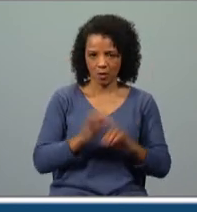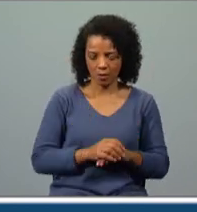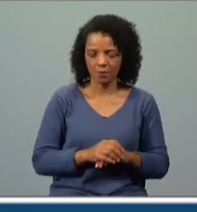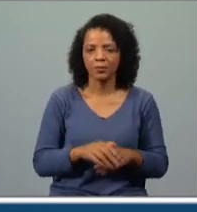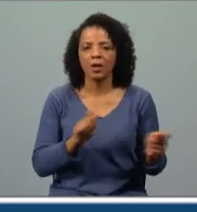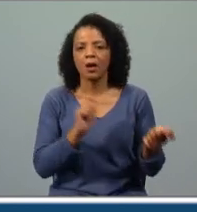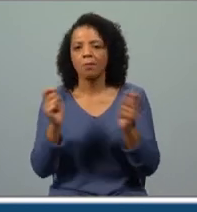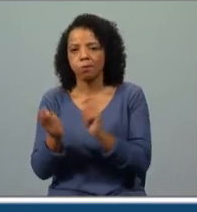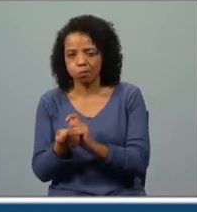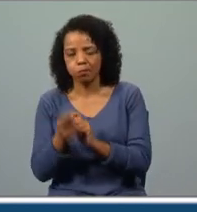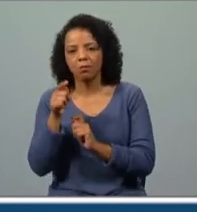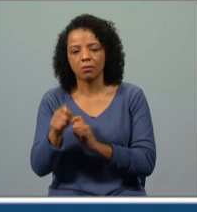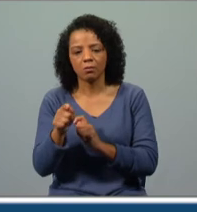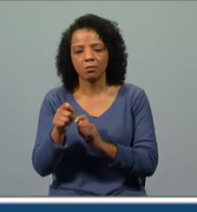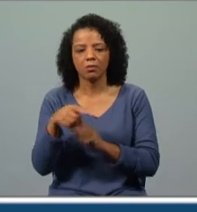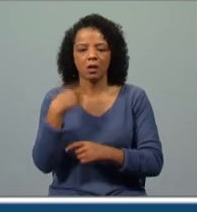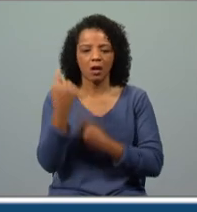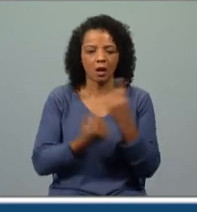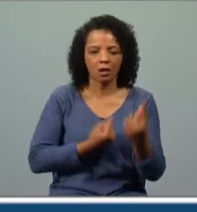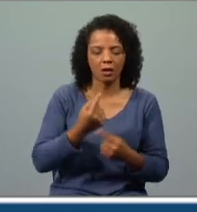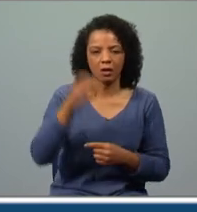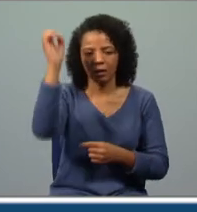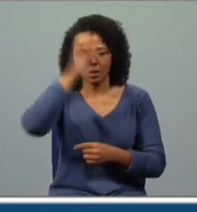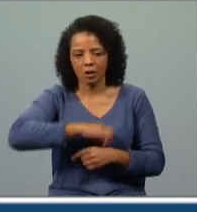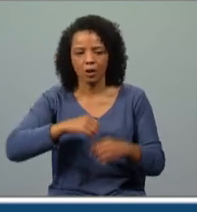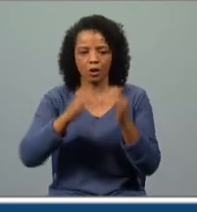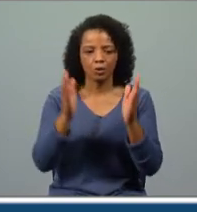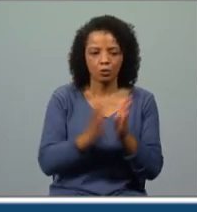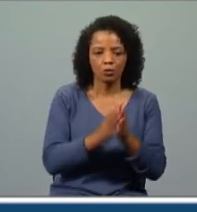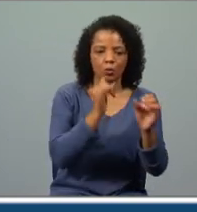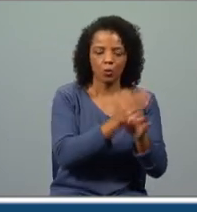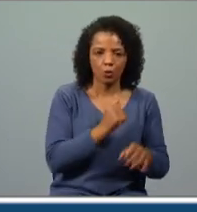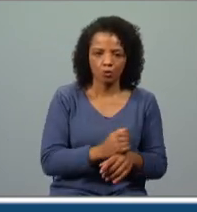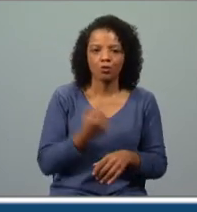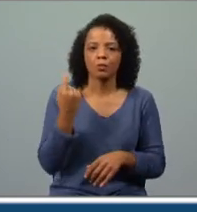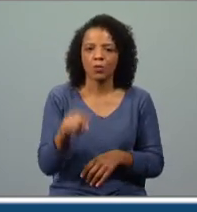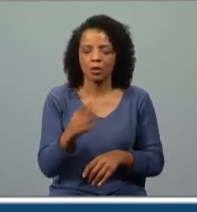invariáveis o pronome indefinido alguém ninguém tudo e os outros só se usam no 不變的不定代詞某人沒有人所有的東西，其他的只用在